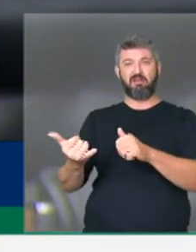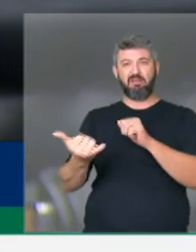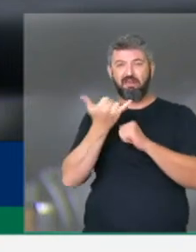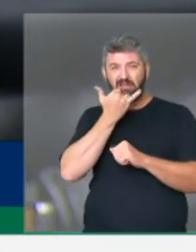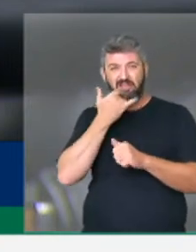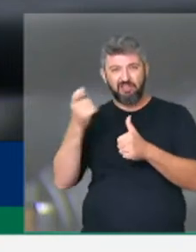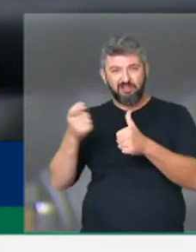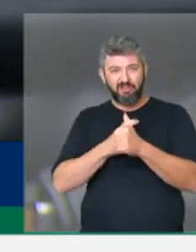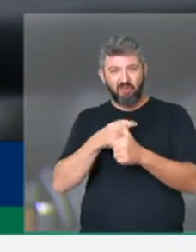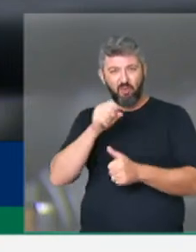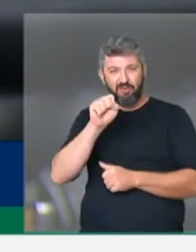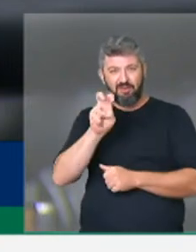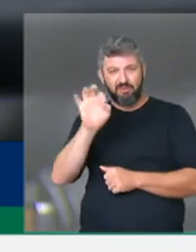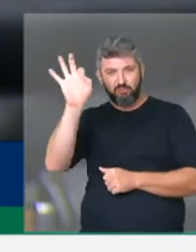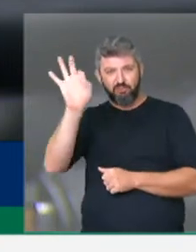DE FACILITAÇÃO DOS